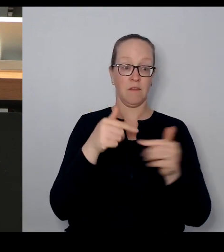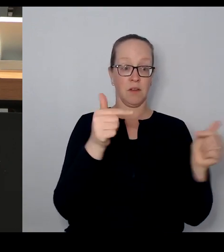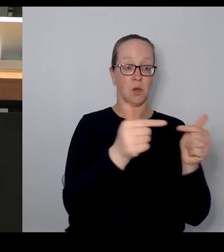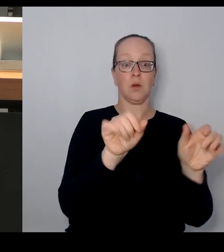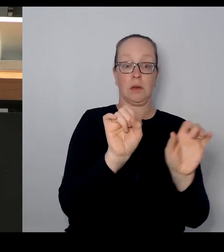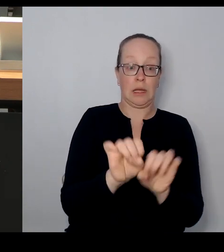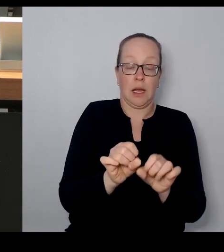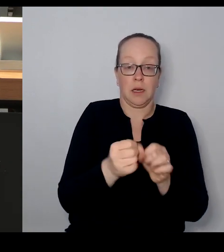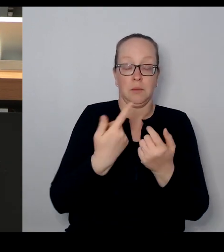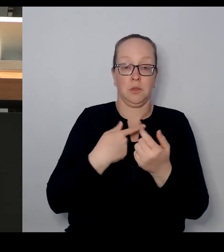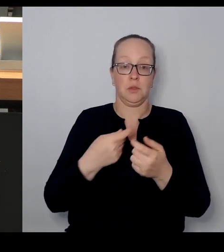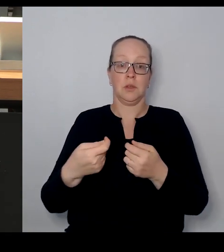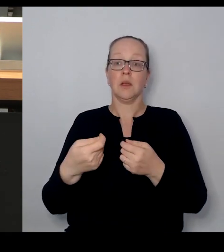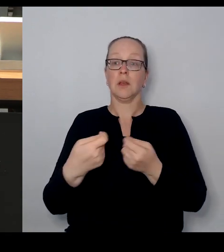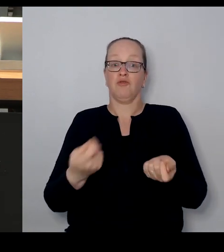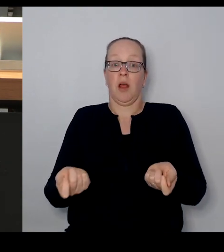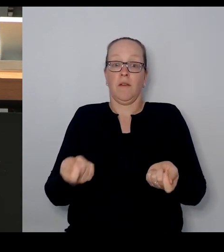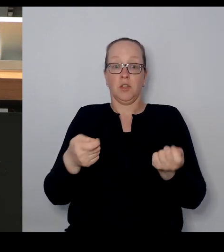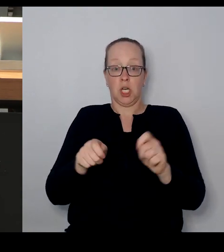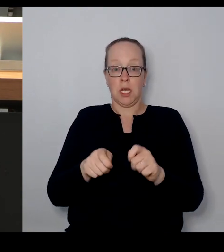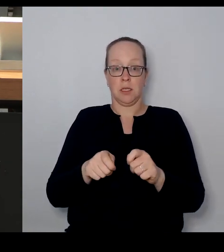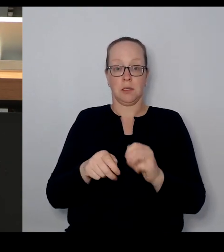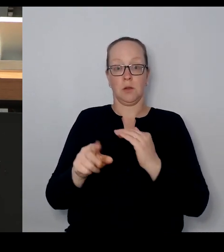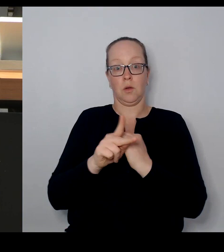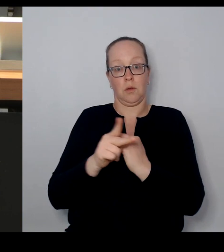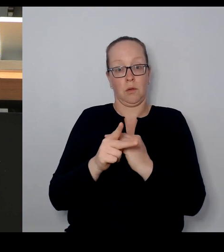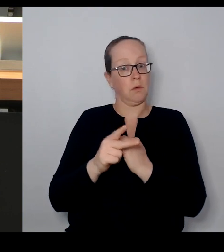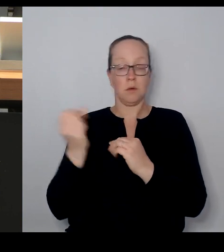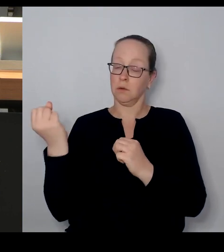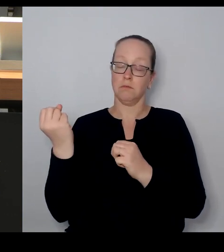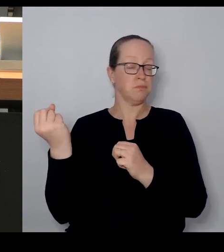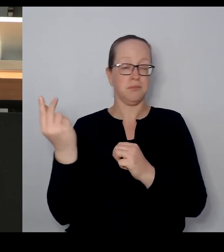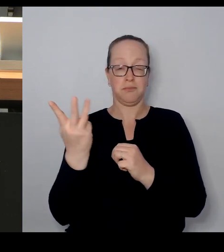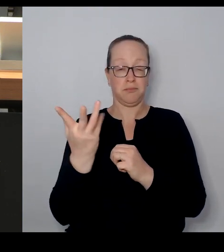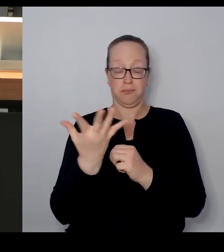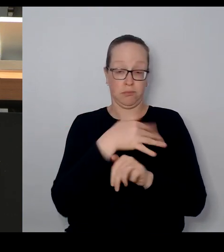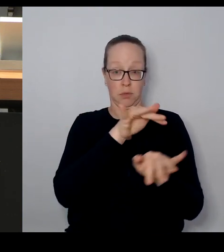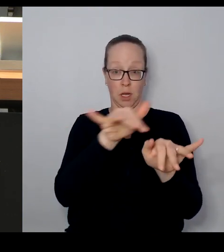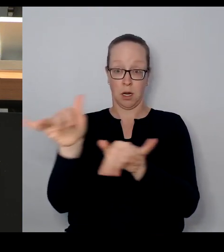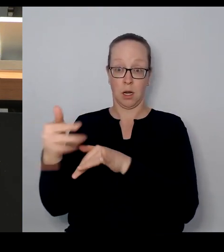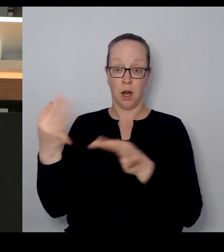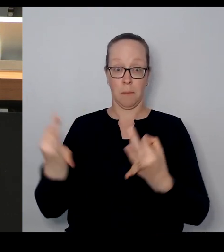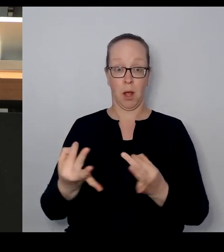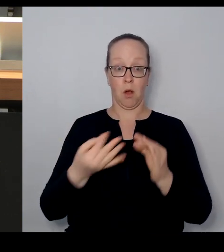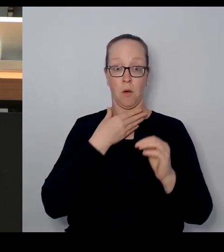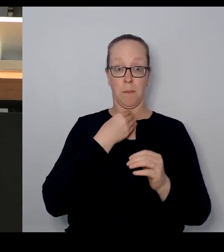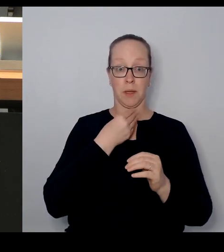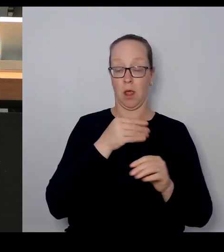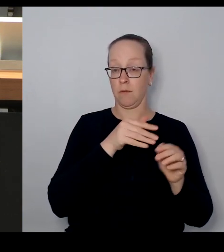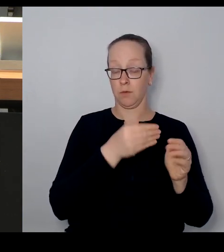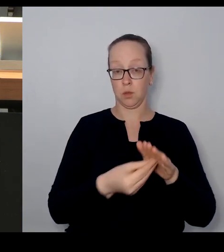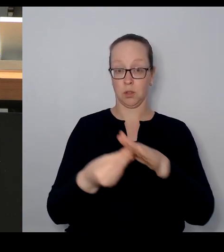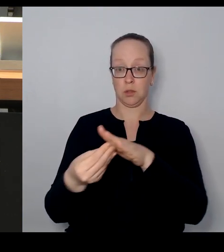Gestern habe ich mit meiner damaligen Chefin telefoniert und mich über unser heutiges Thema ausgetauscht und sie